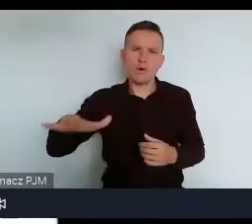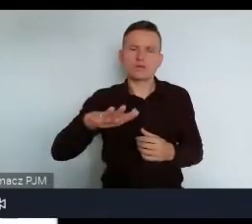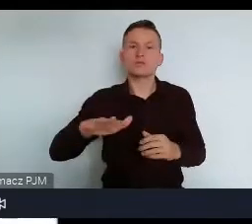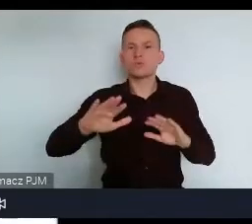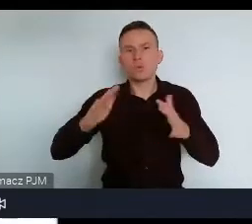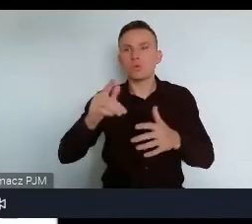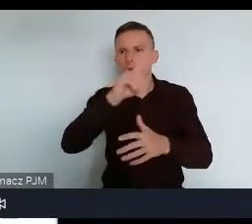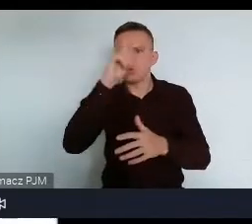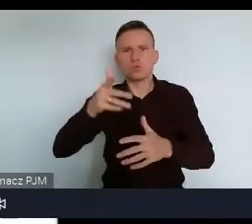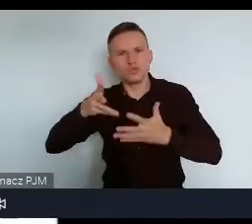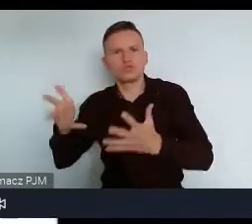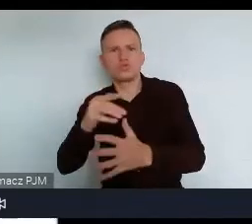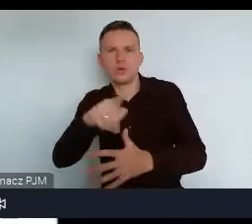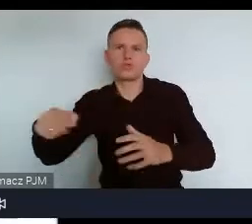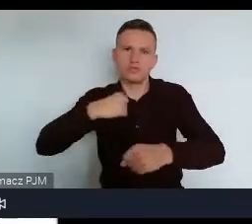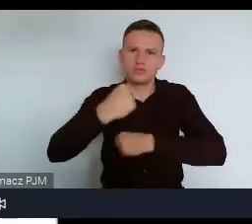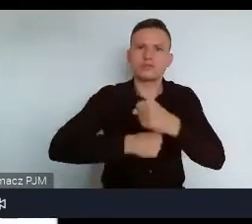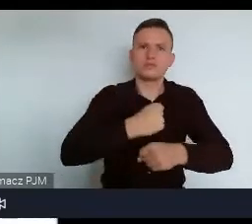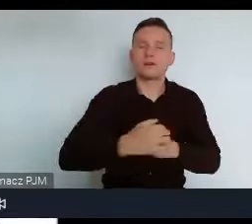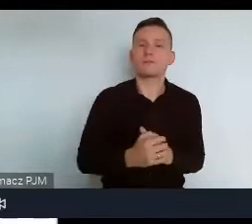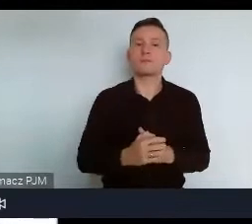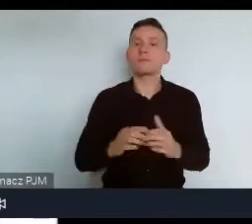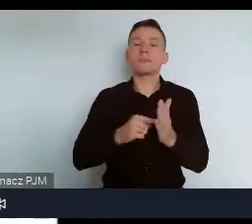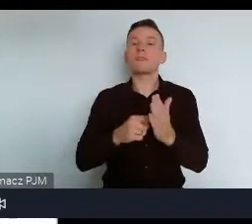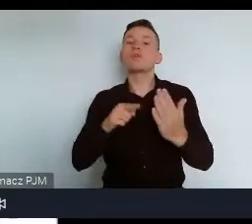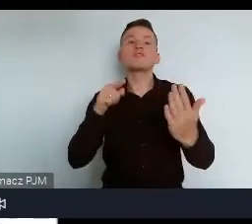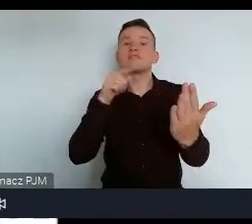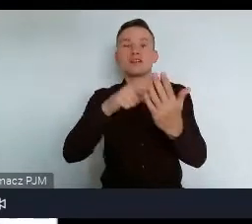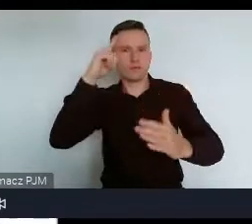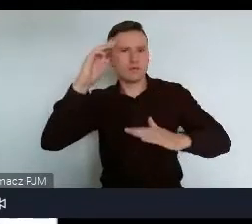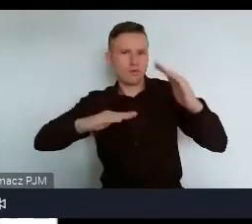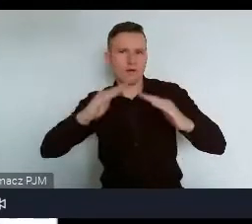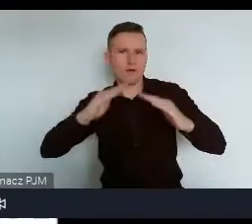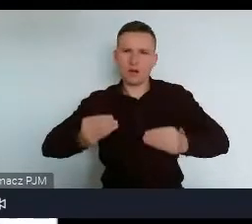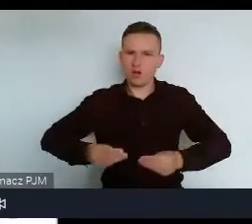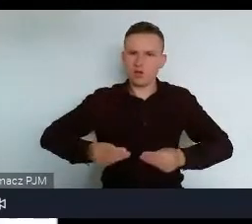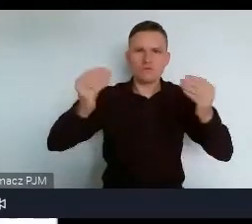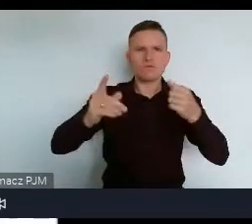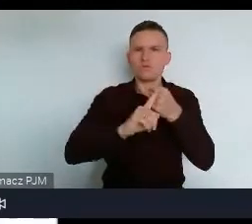Będzie to dotyczyło Celów Zrównoważonego Rozwoju numer 1, 2, 3, 8 i 10,